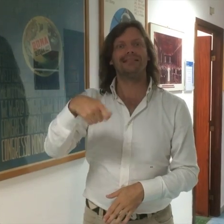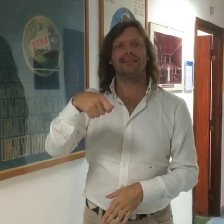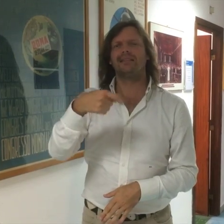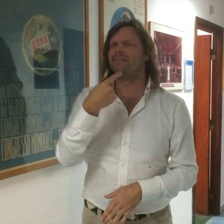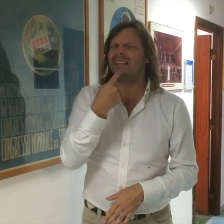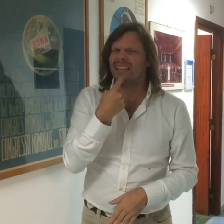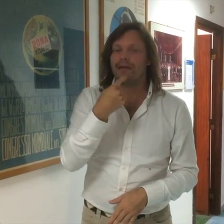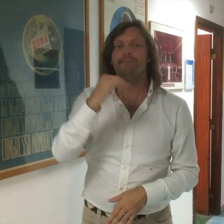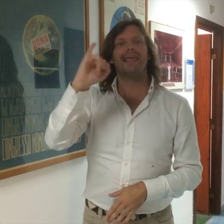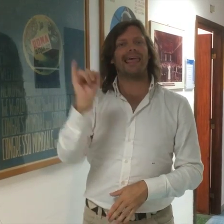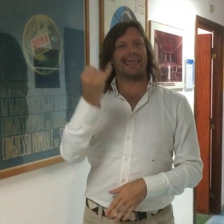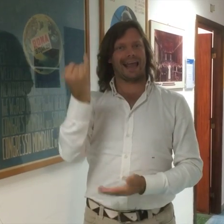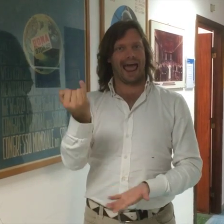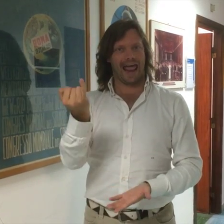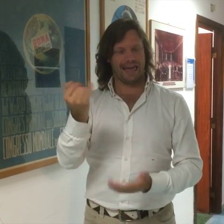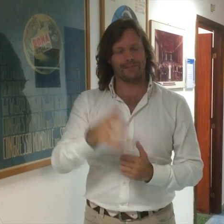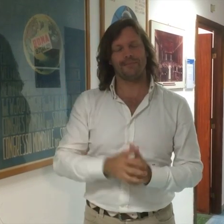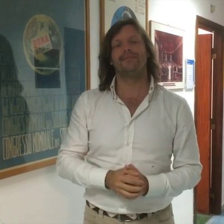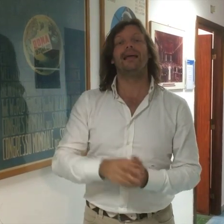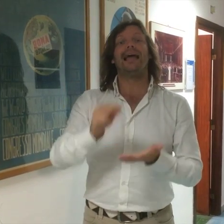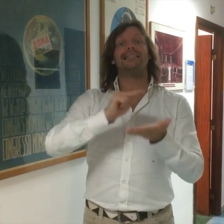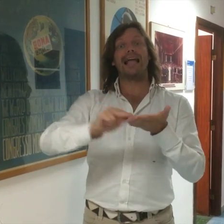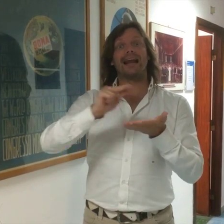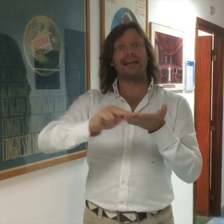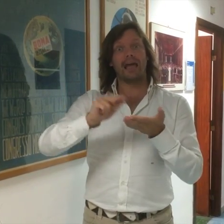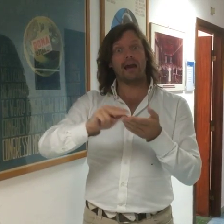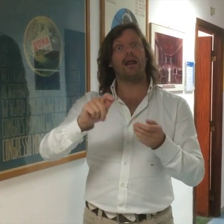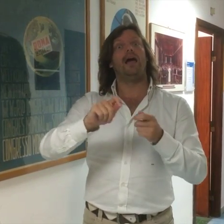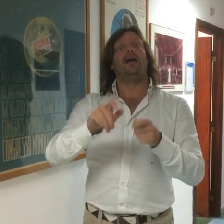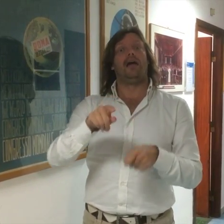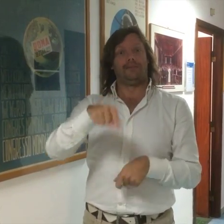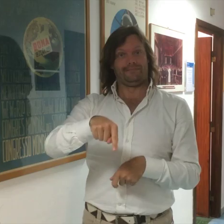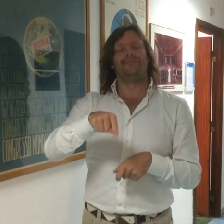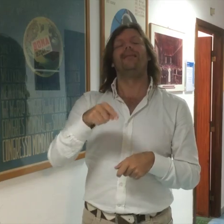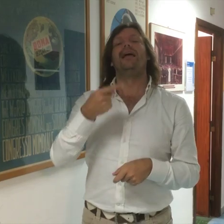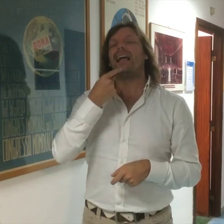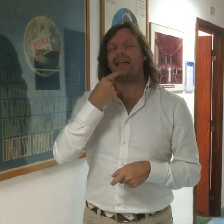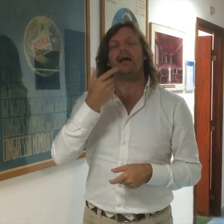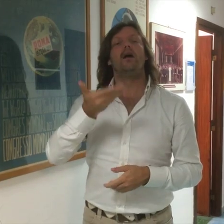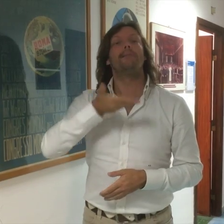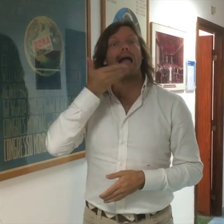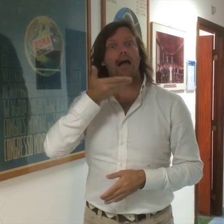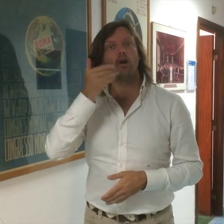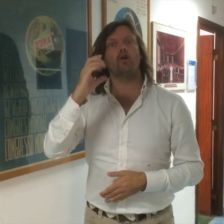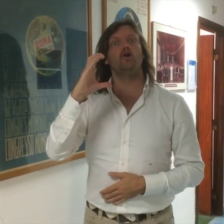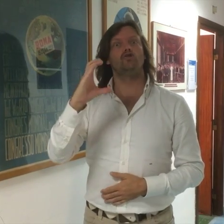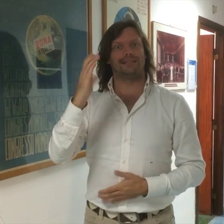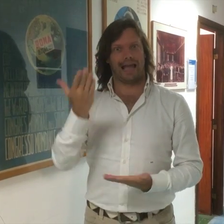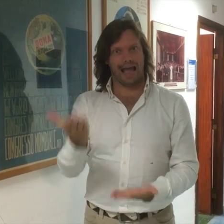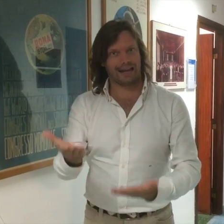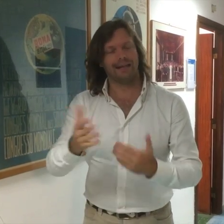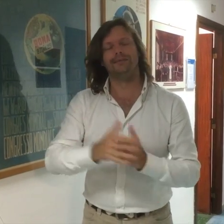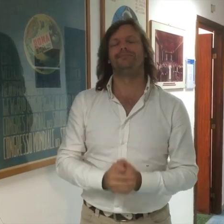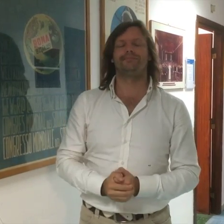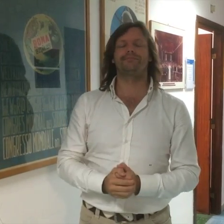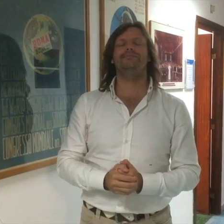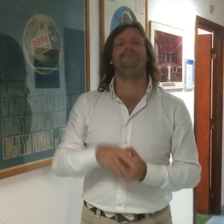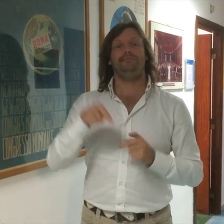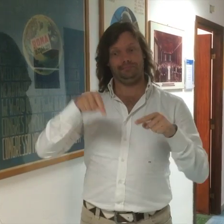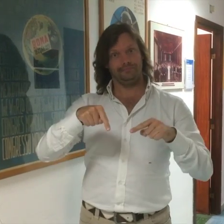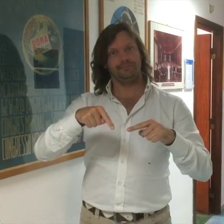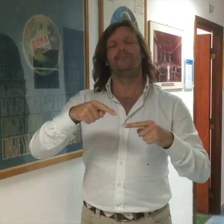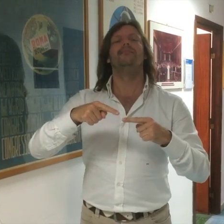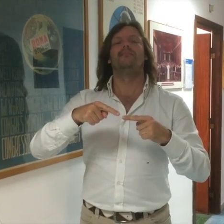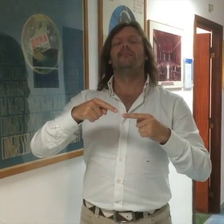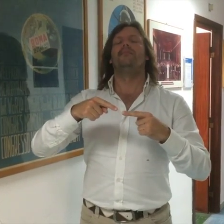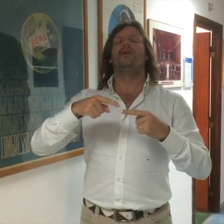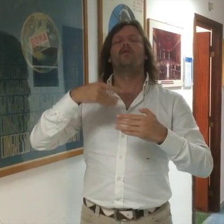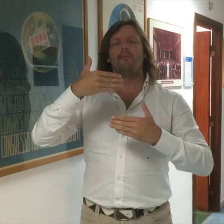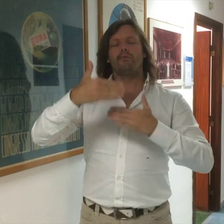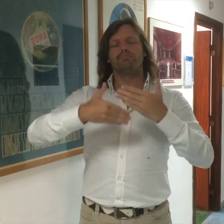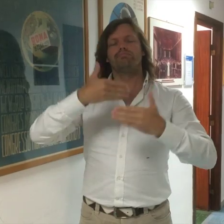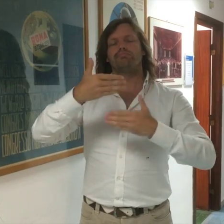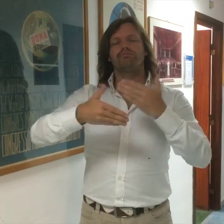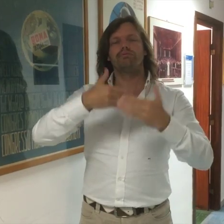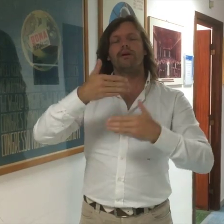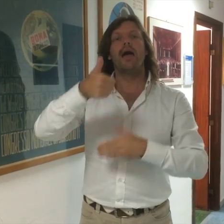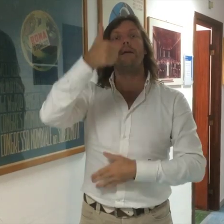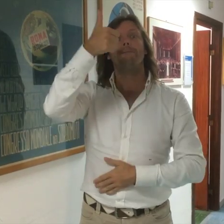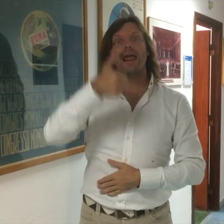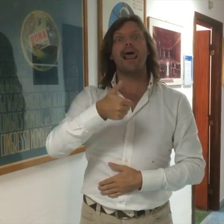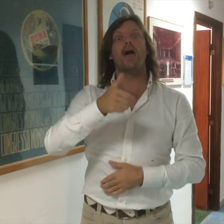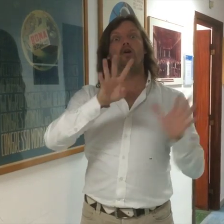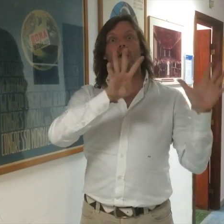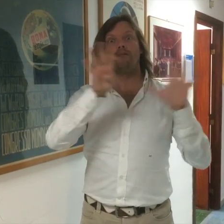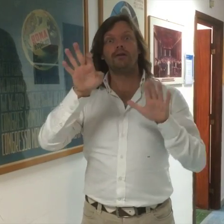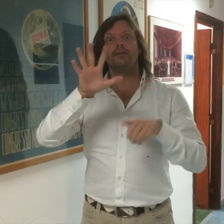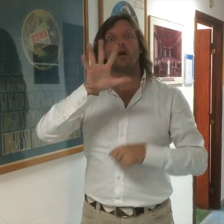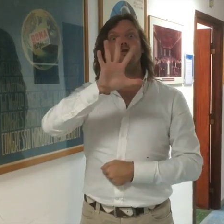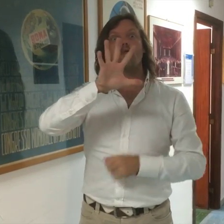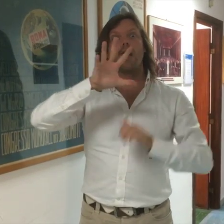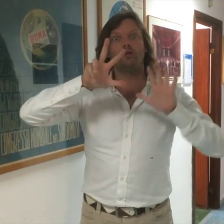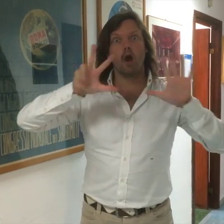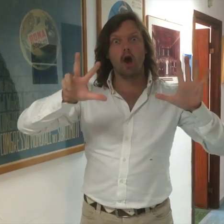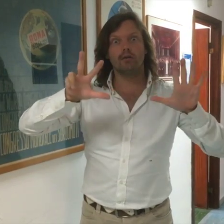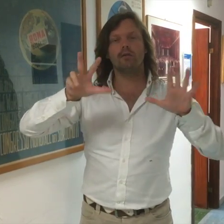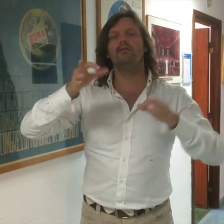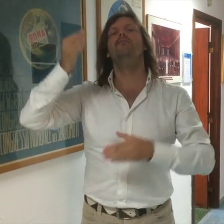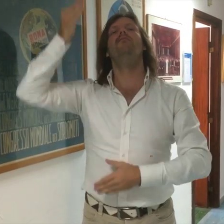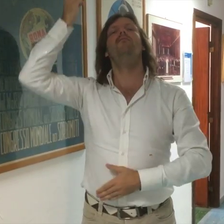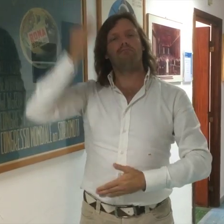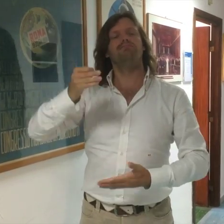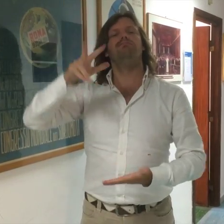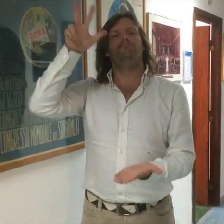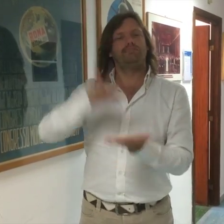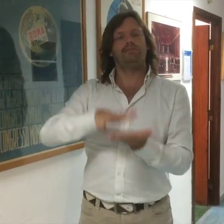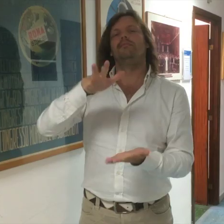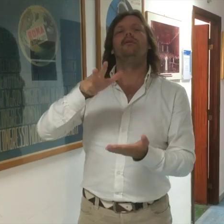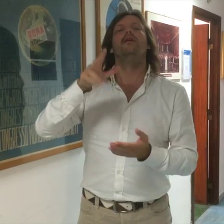il primo Presidente fu Ieralla, il segretario Magarotto Cesare. Col passare del tempo, nel 1958 fu indetta la